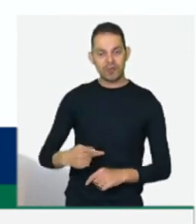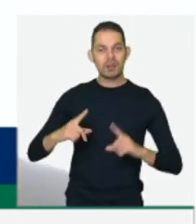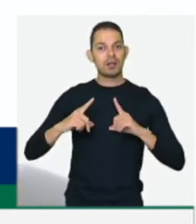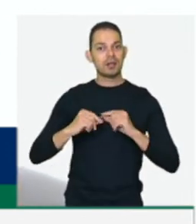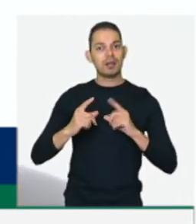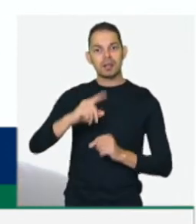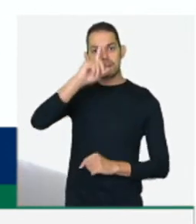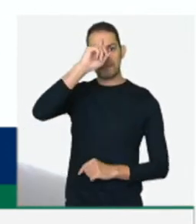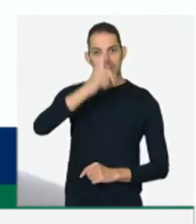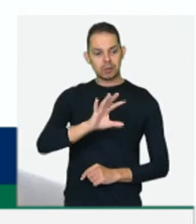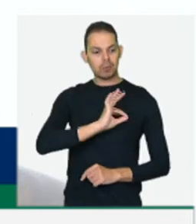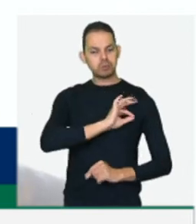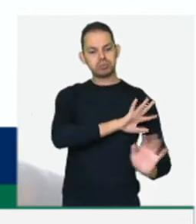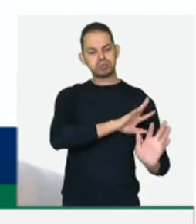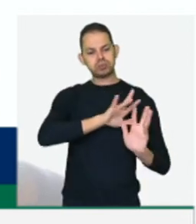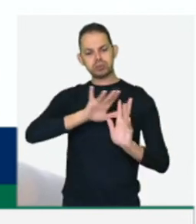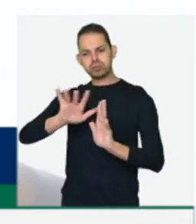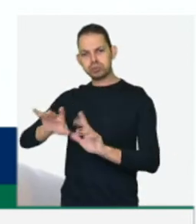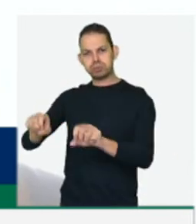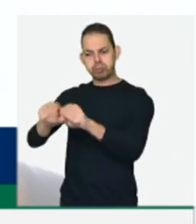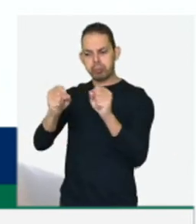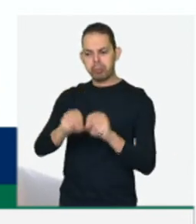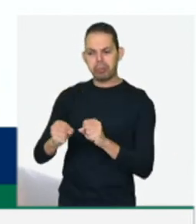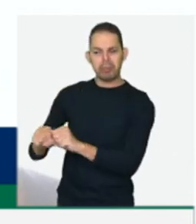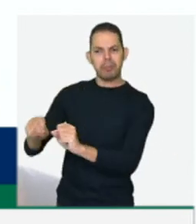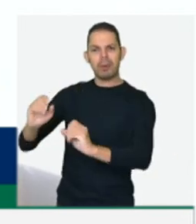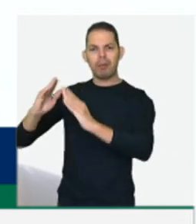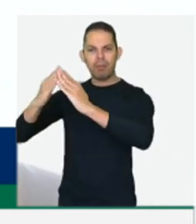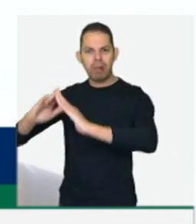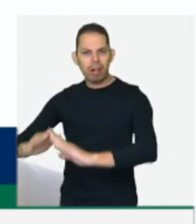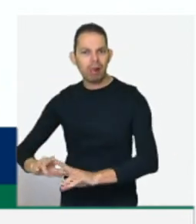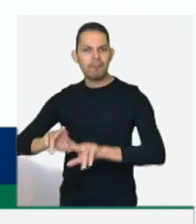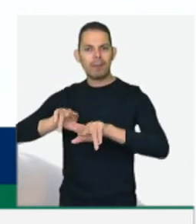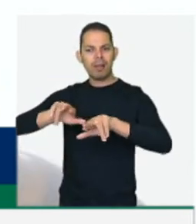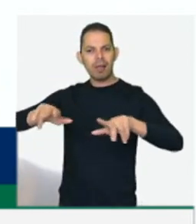DISTRITO FEDERAL, EM CONJUNTO COM SUPORTE DA POLÍCIA MILITAR DO DISTRITO FEDERAL PARA DERRUBADA DE UMA ESCOLA